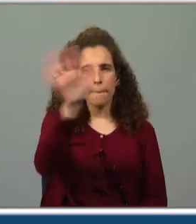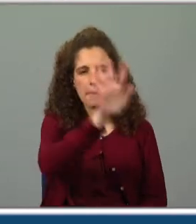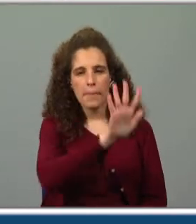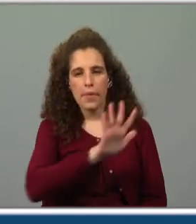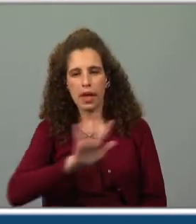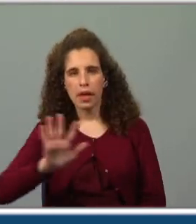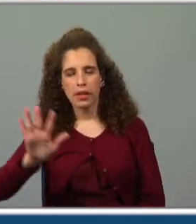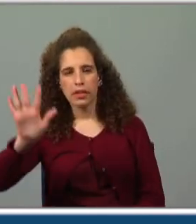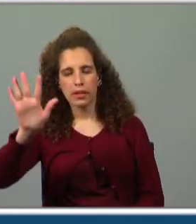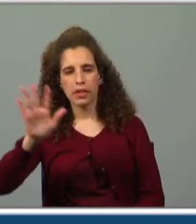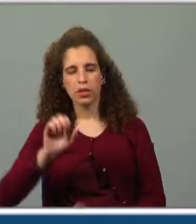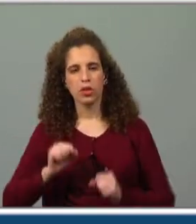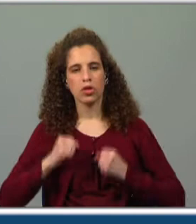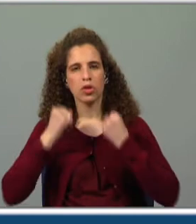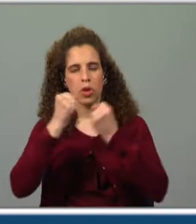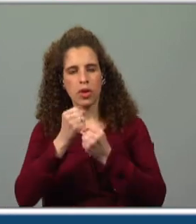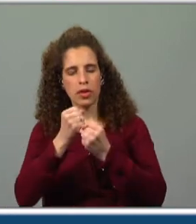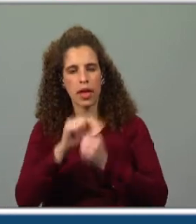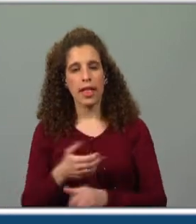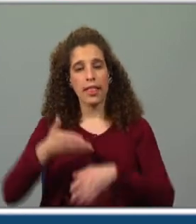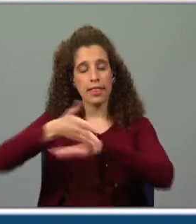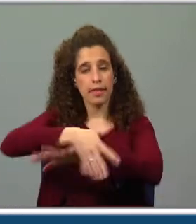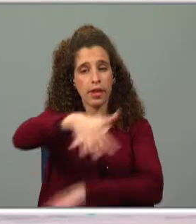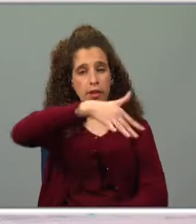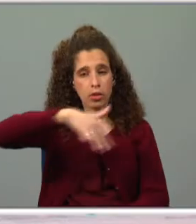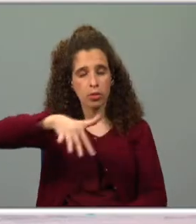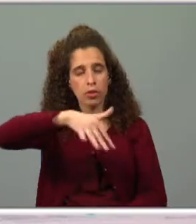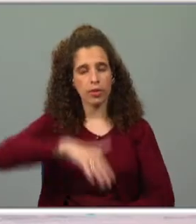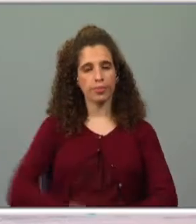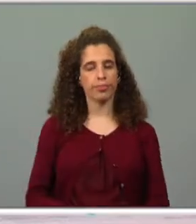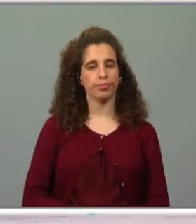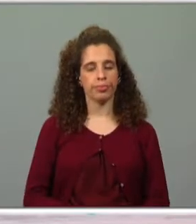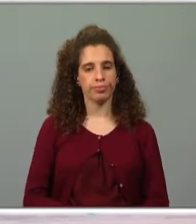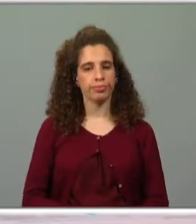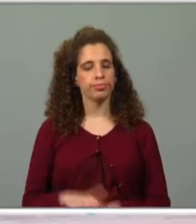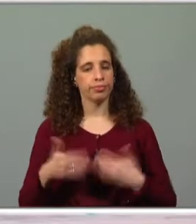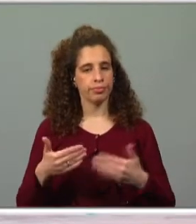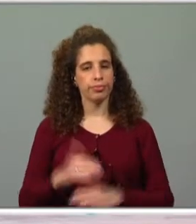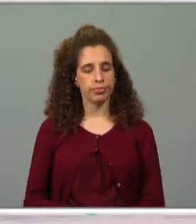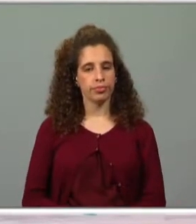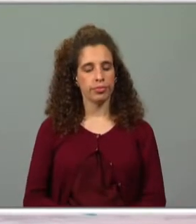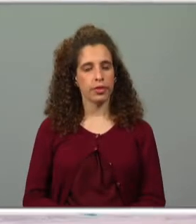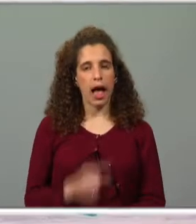consegue através deste deste local e temos Central que temos algumas 通過這個地方我們有 Central 我們有一些